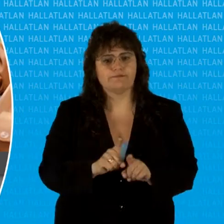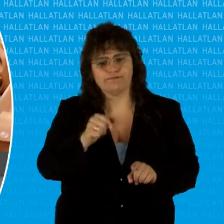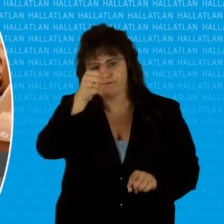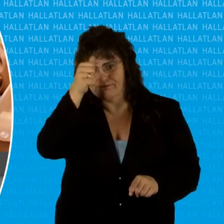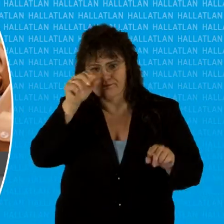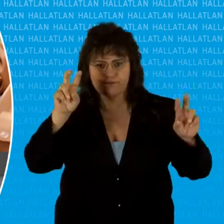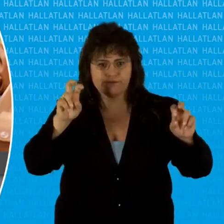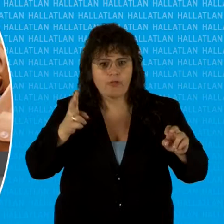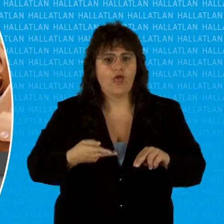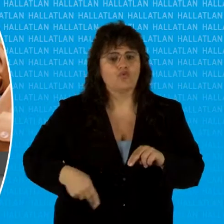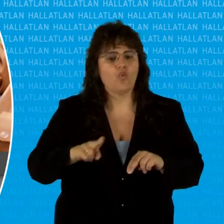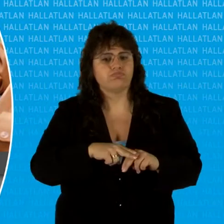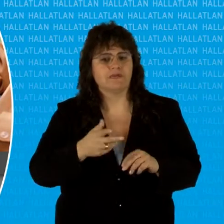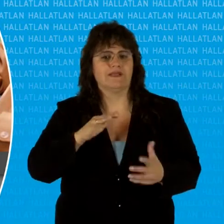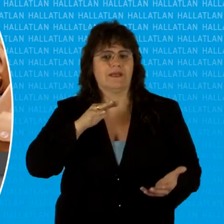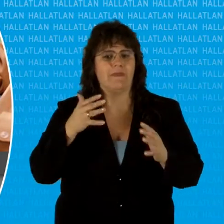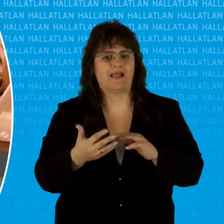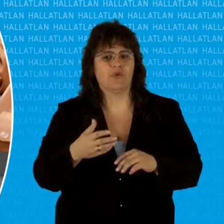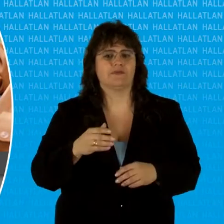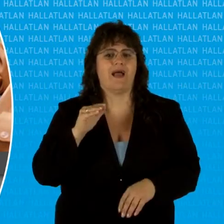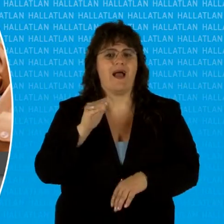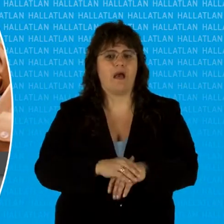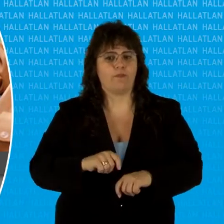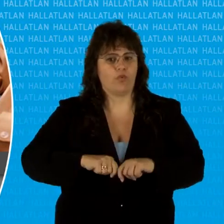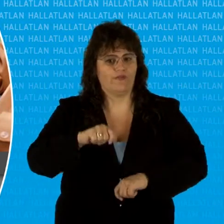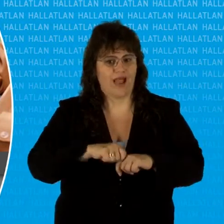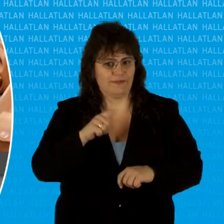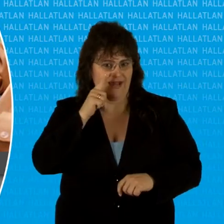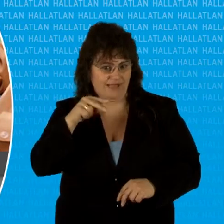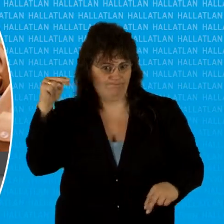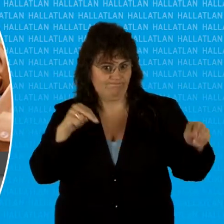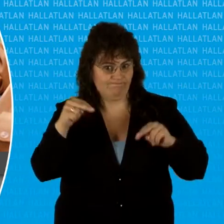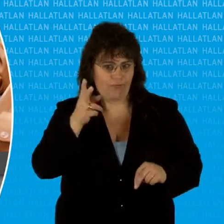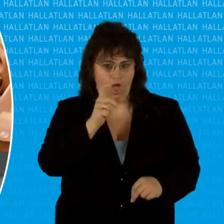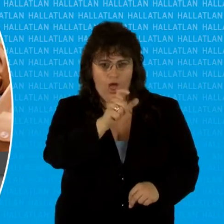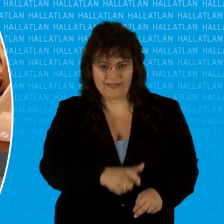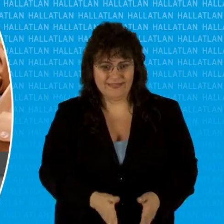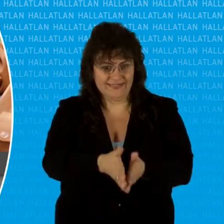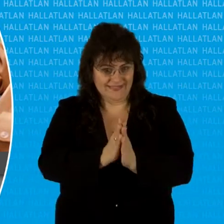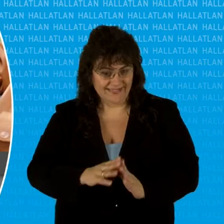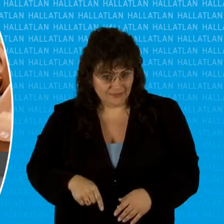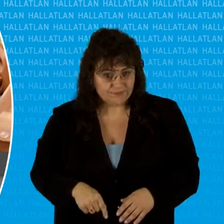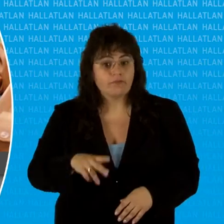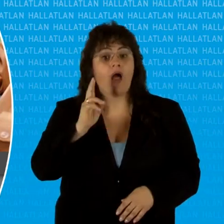egy „többdimenziós állapotfelmérés" készül majd az igénylőről.